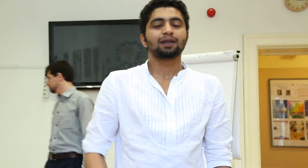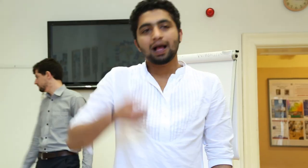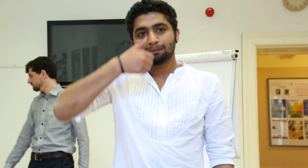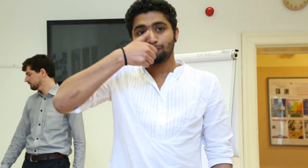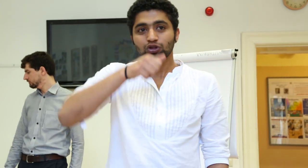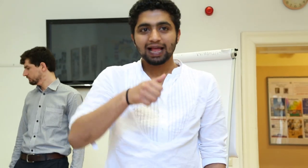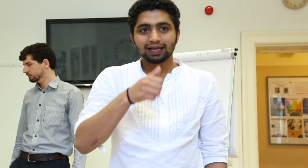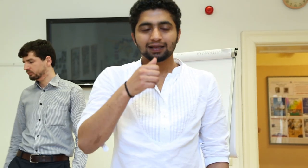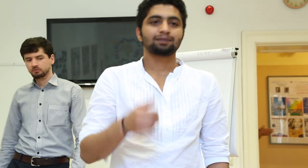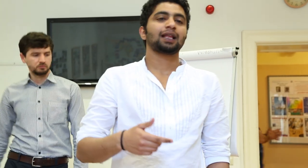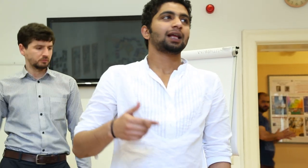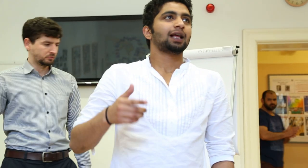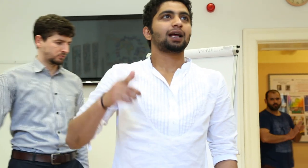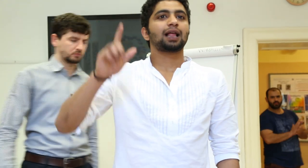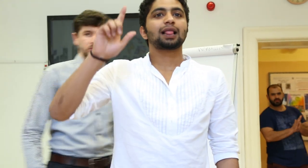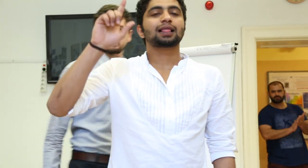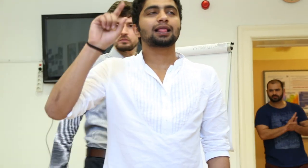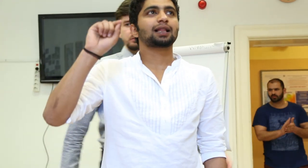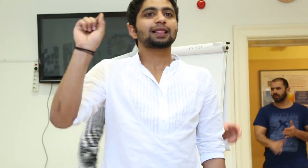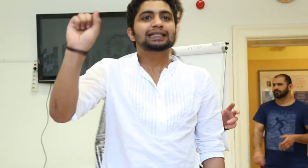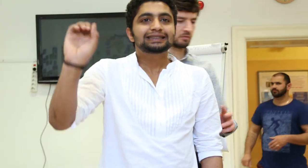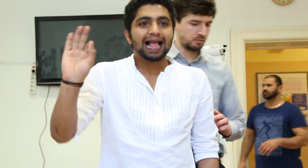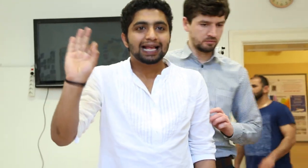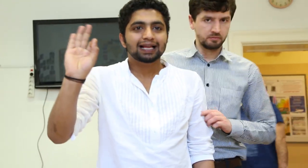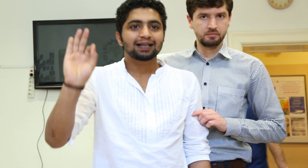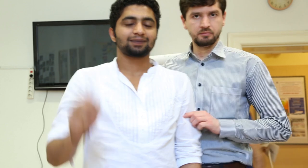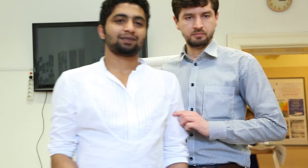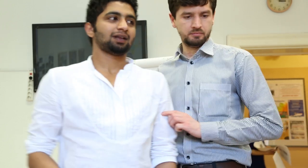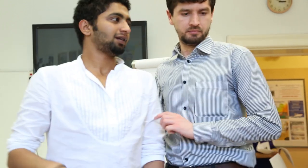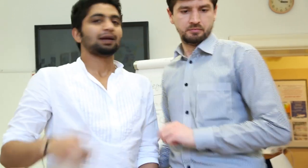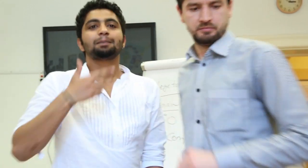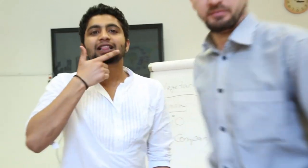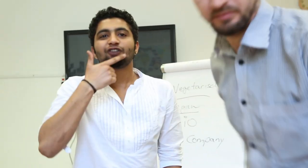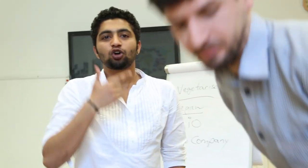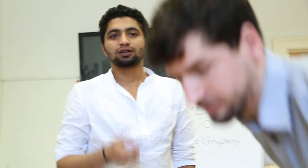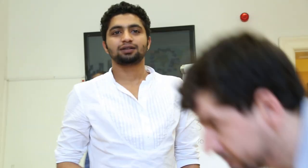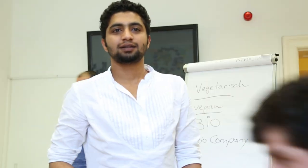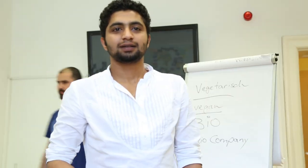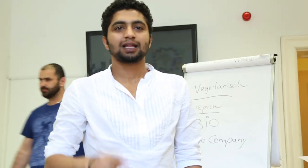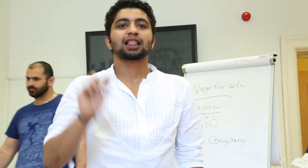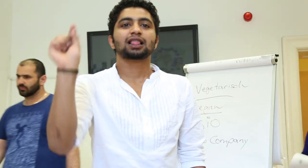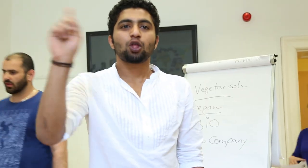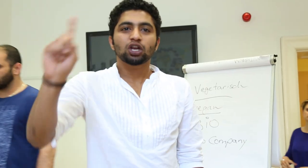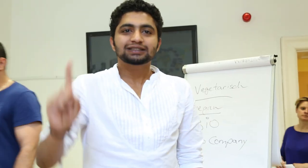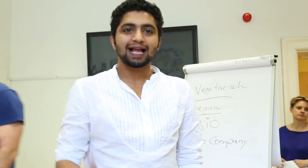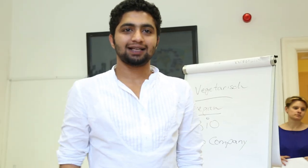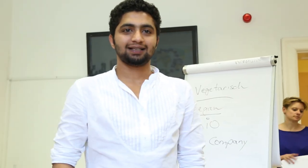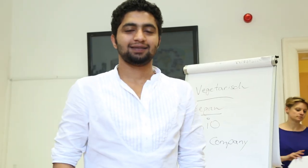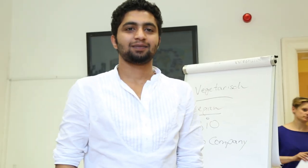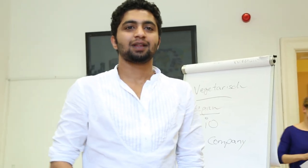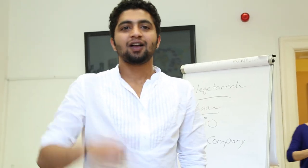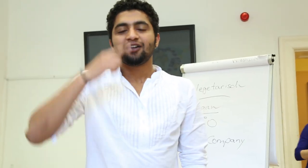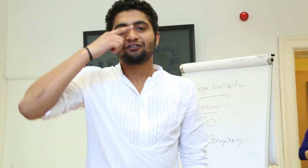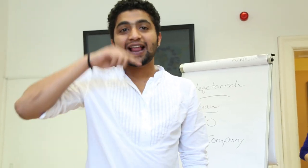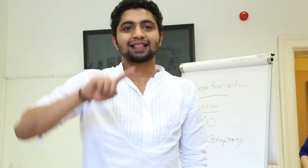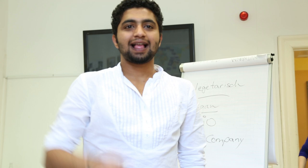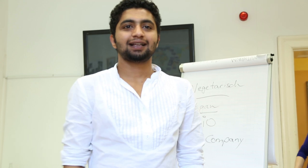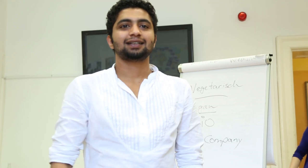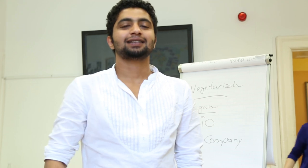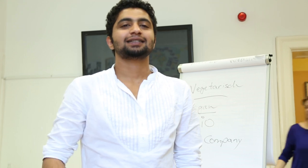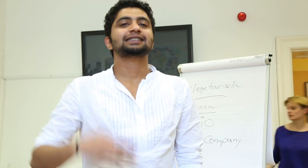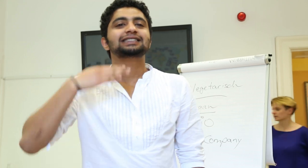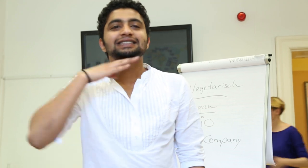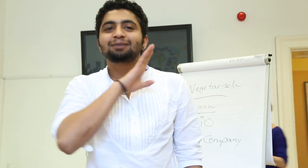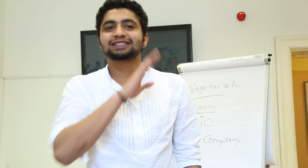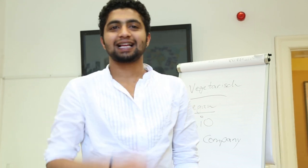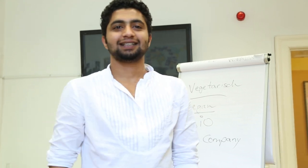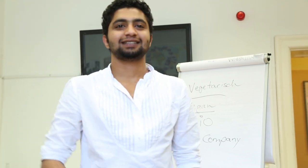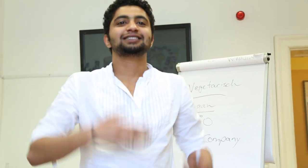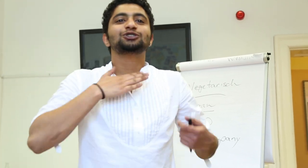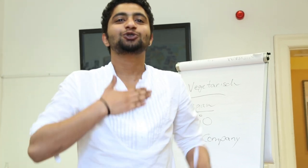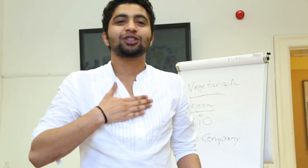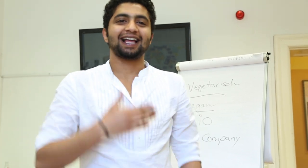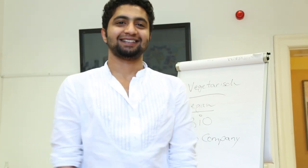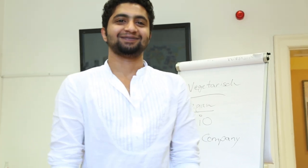Montag, Dienstag, Mittwoch, Donnerstag, Freitag, Samstag, Sonntag